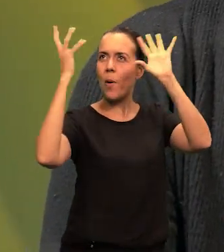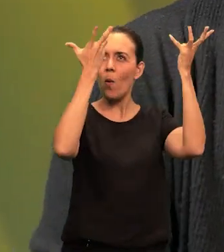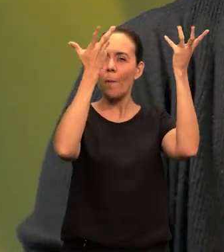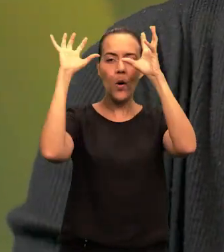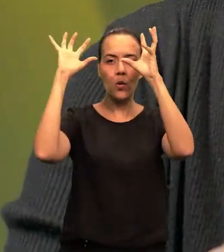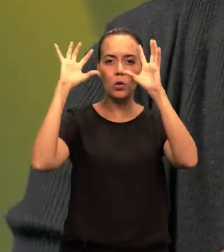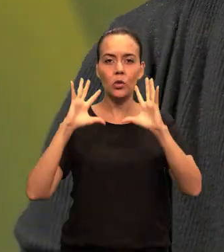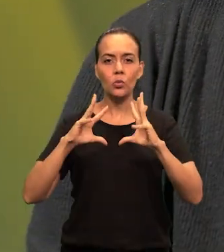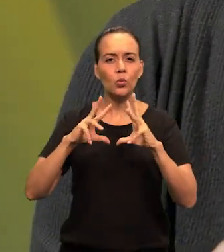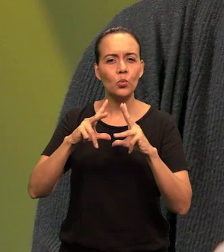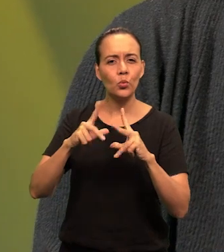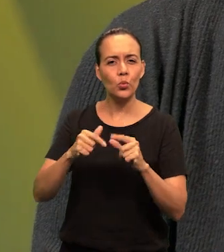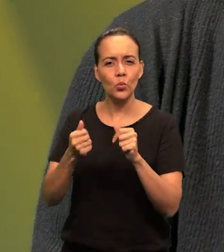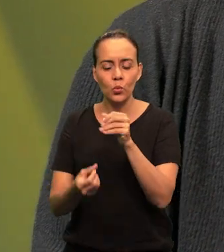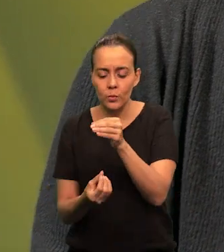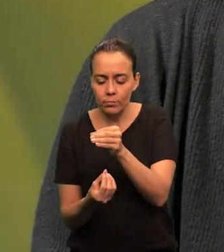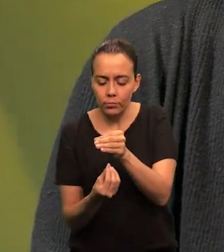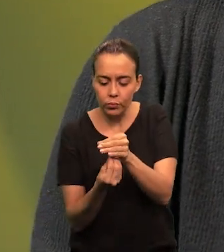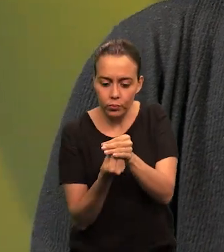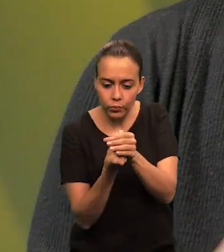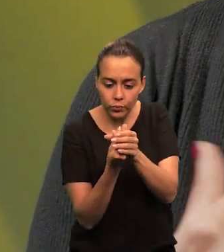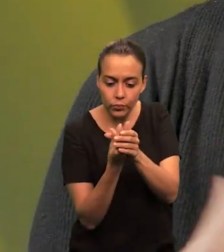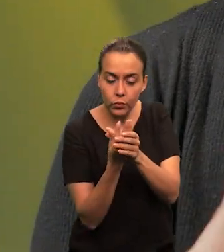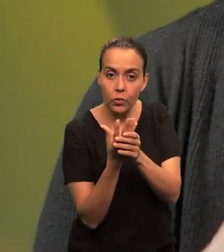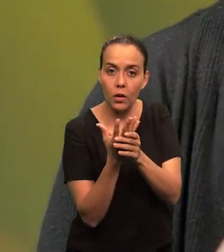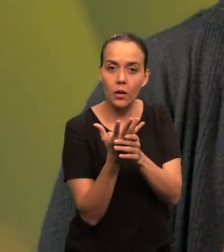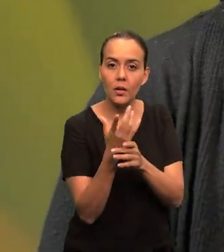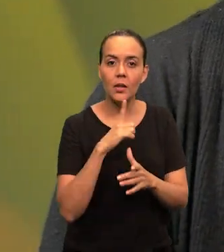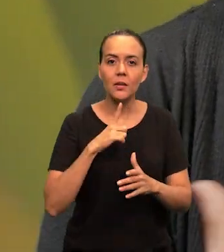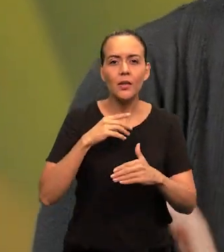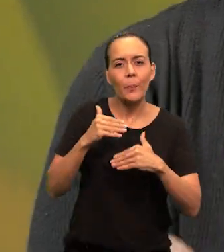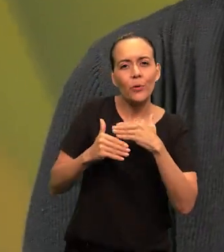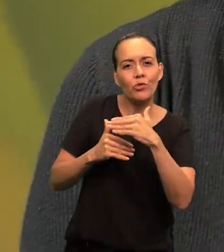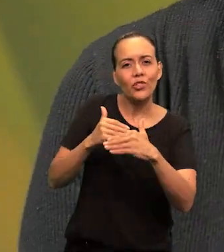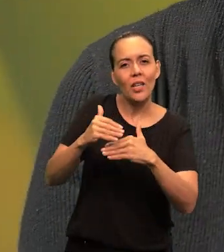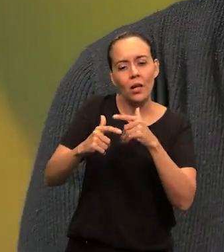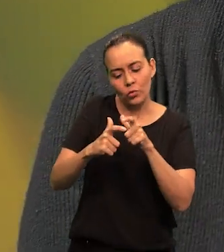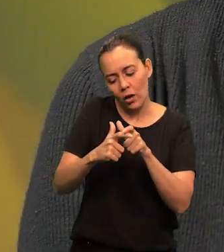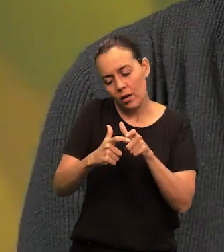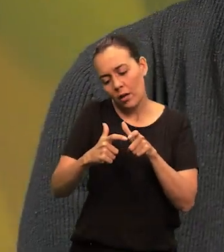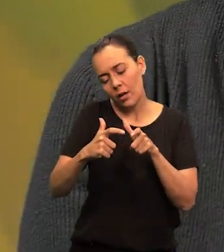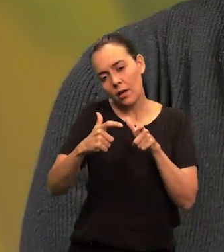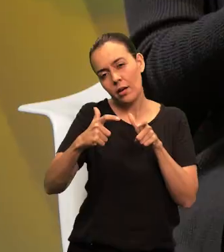Então, tudo que nasce é atravessado por um processo de expansão.